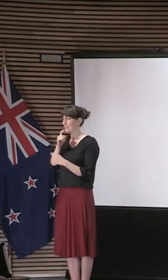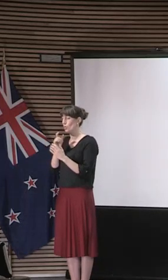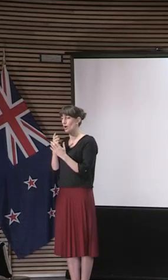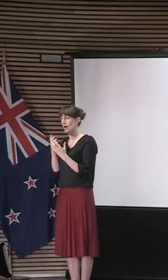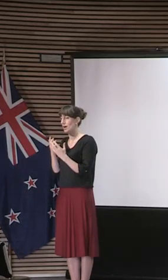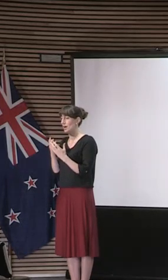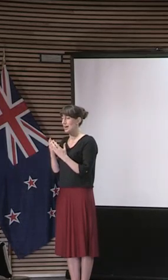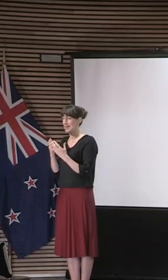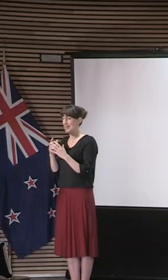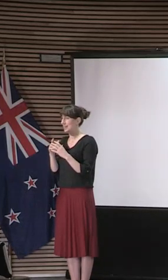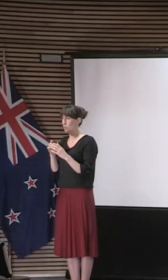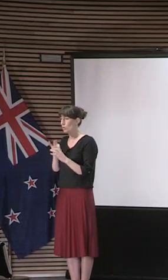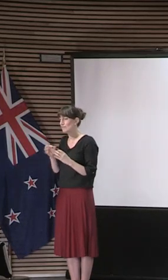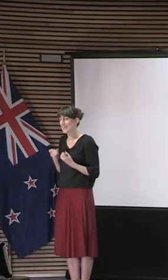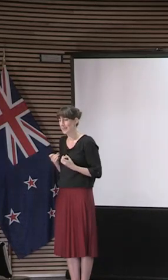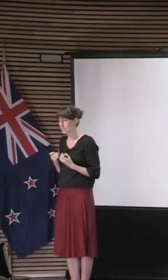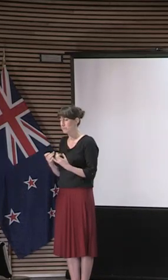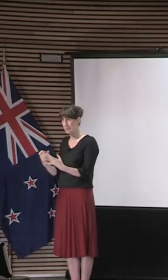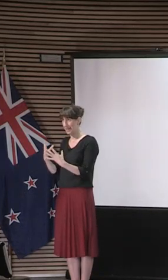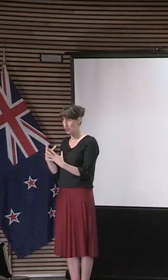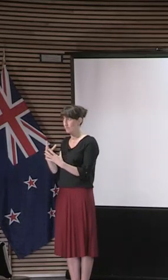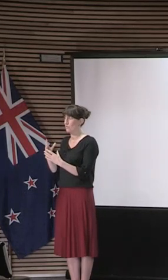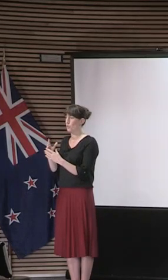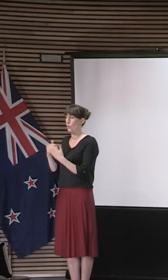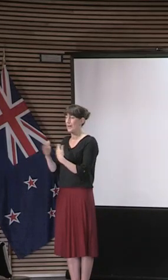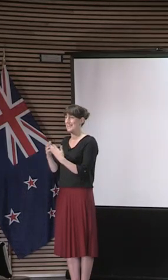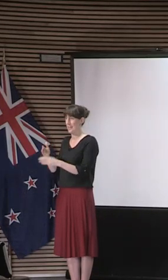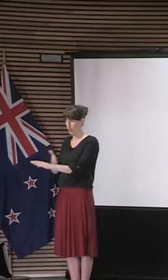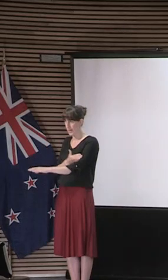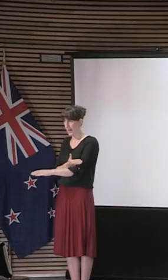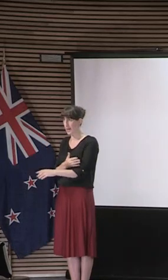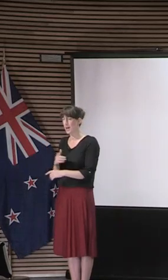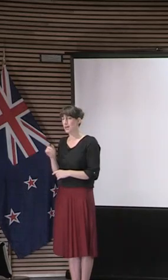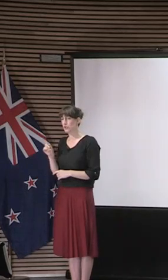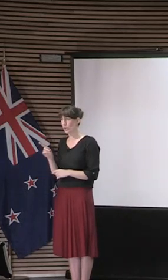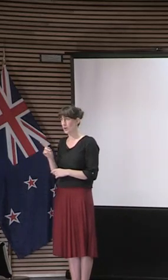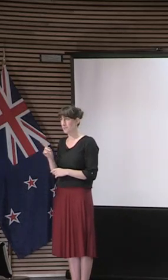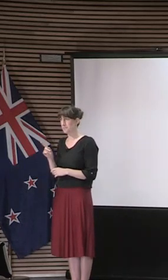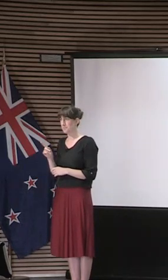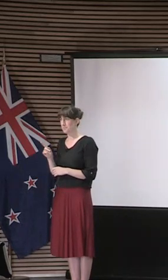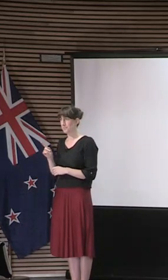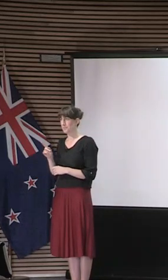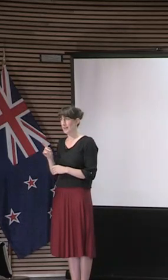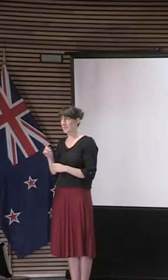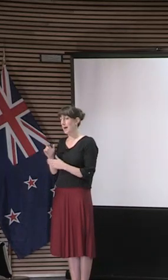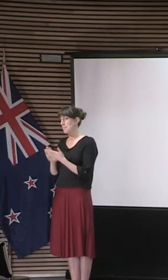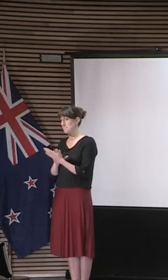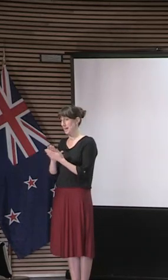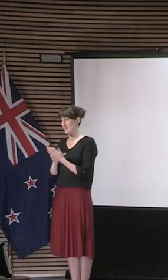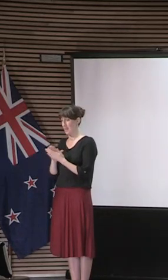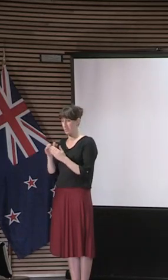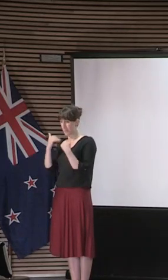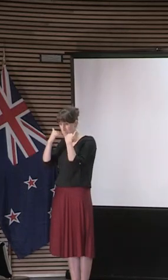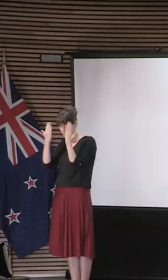Te Kaha, i korero tatou